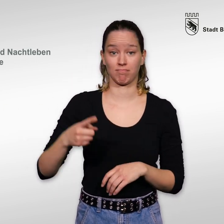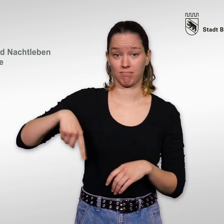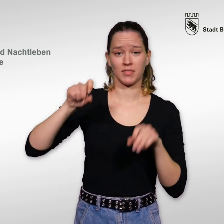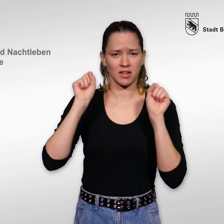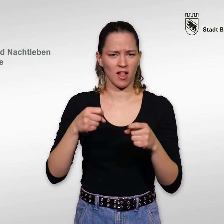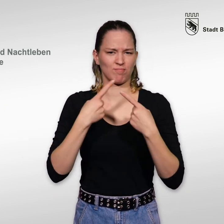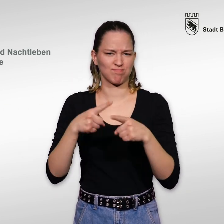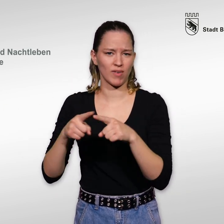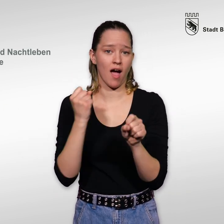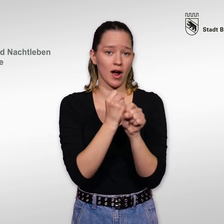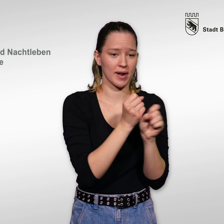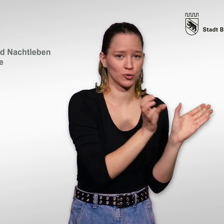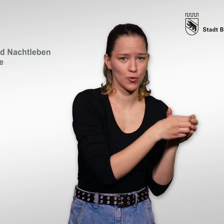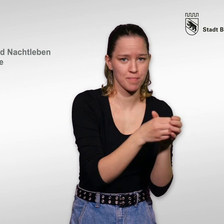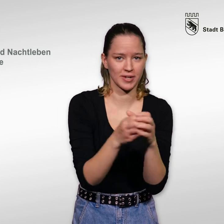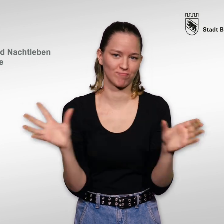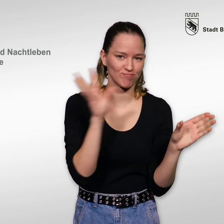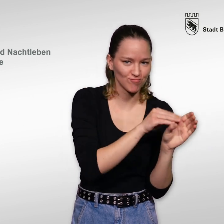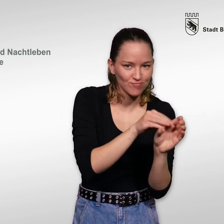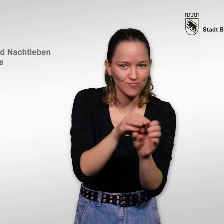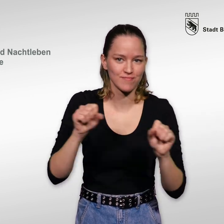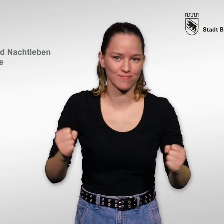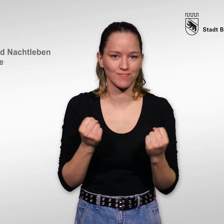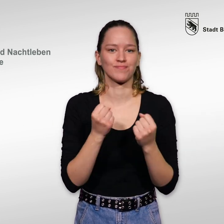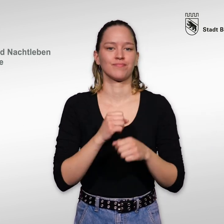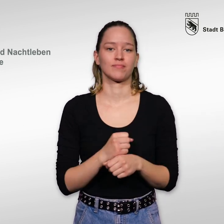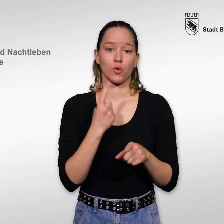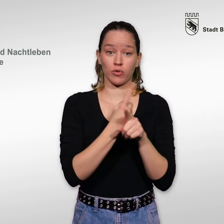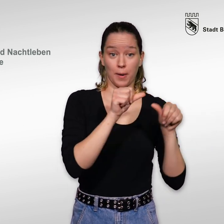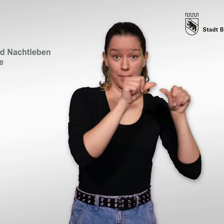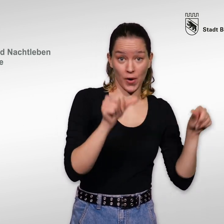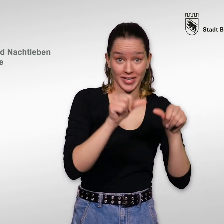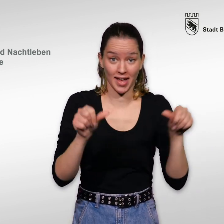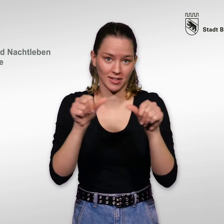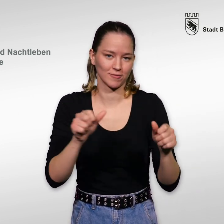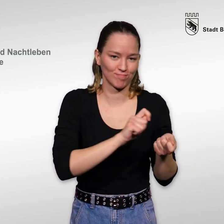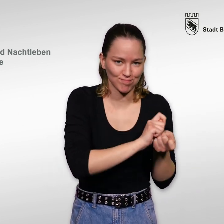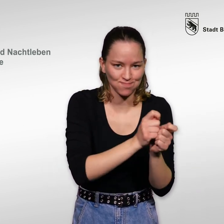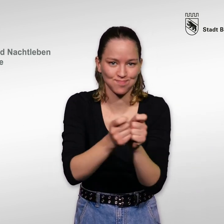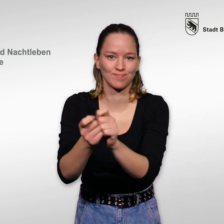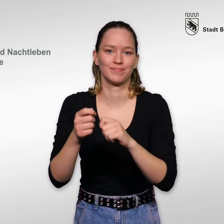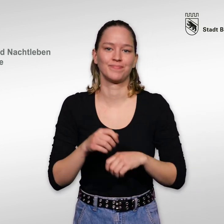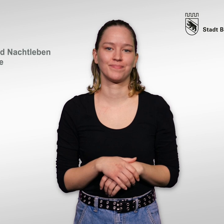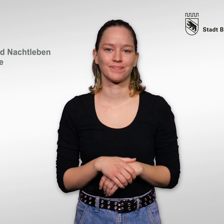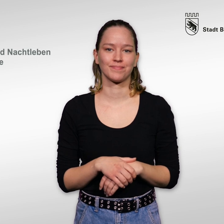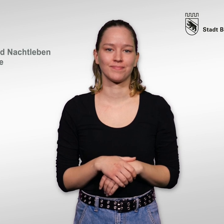Sie können in verschiedenen Arbeitsgruppen mitarbeiten und Projekte umsetzen.